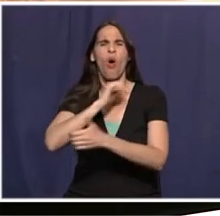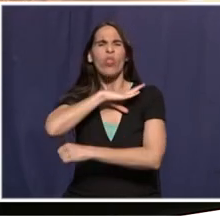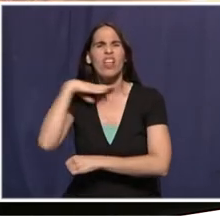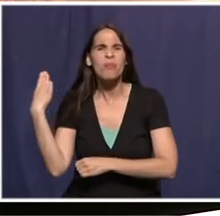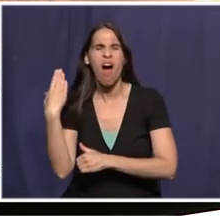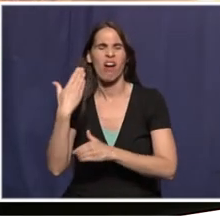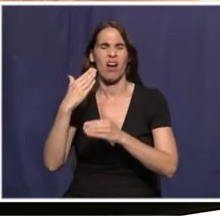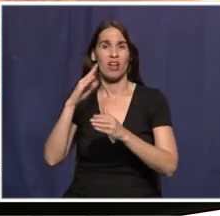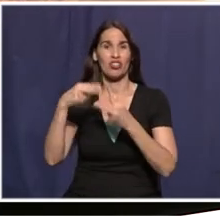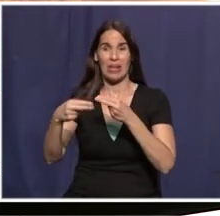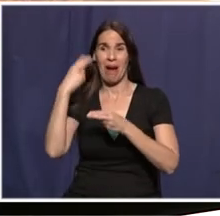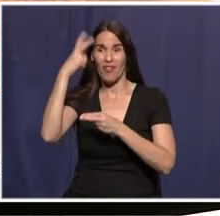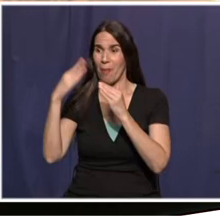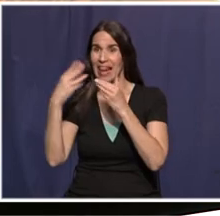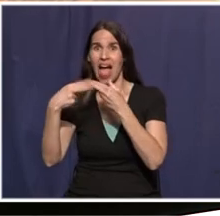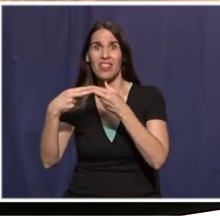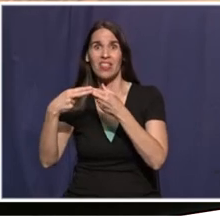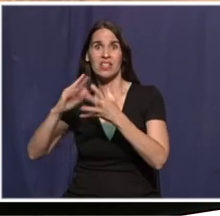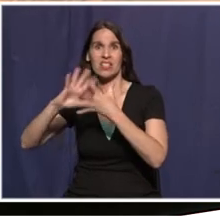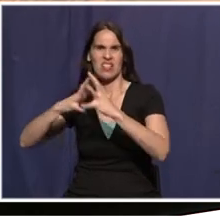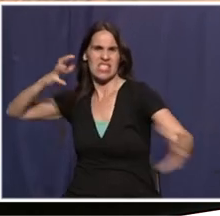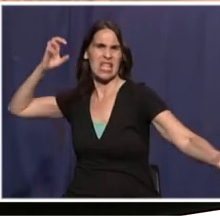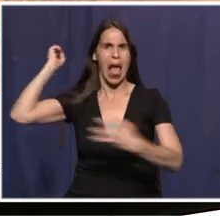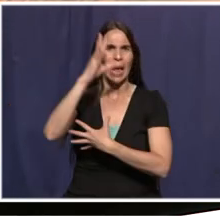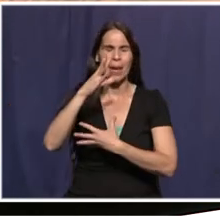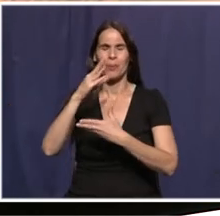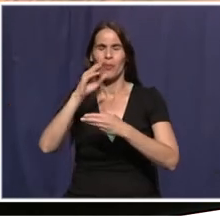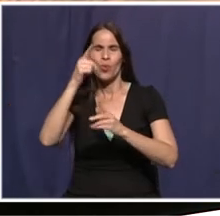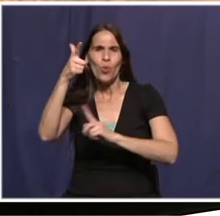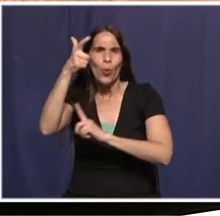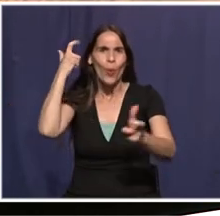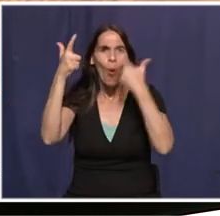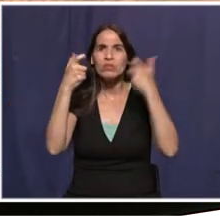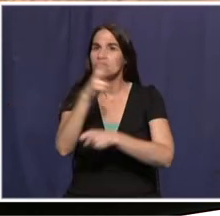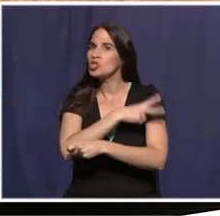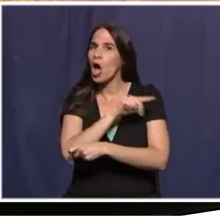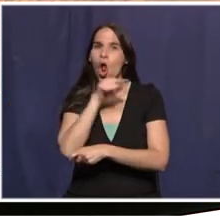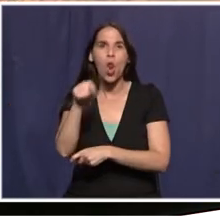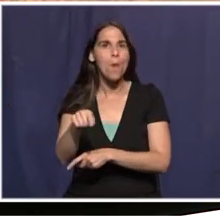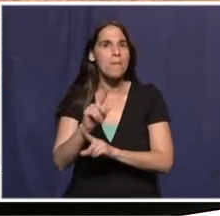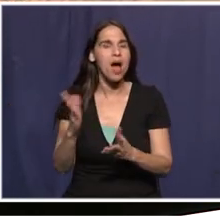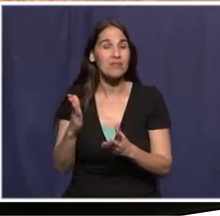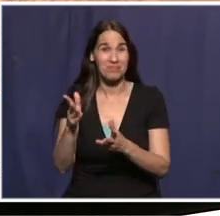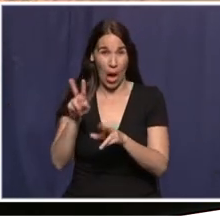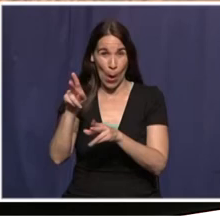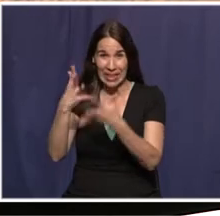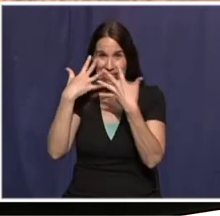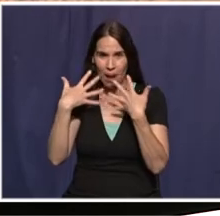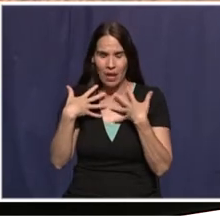השכנים הערבים מהבית שליד, الجيران العرب من البيت المجاور، היריות שנורו והמשטרה שלא הגיעה, العيارات النارية التي أطلقت والشرطة الغائبة، בבוקר הזה ממש כתבתי לשתי חברות ערביות, في ذلك الصباح كتبت لصديقتين عربيتين،